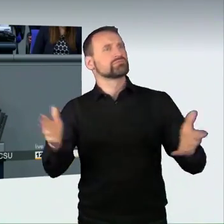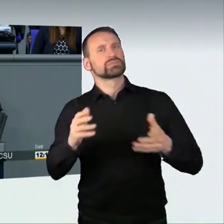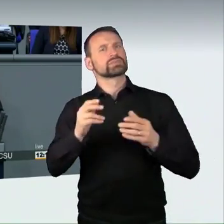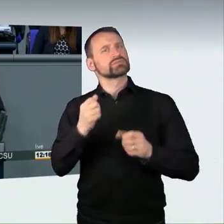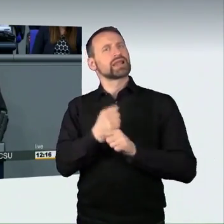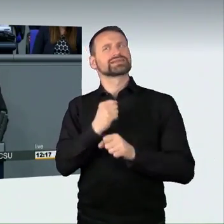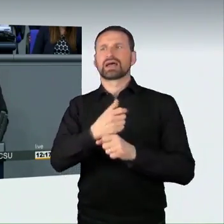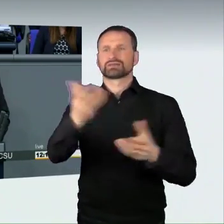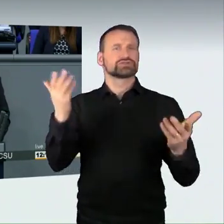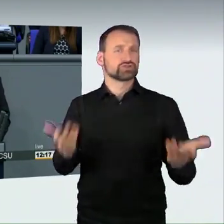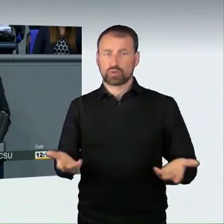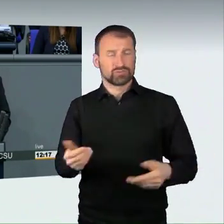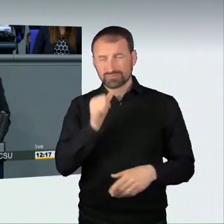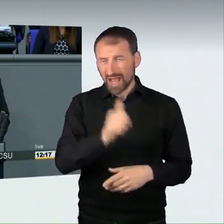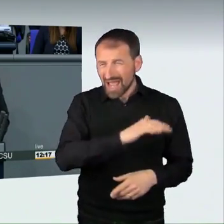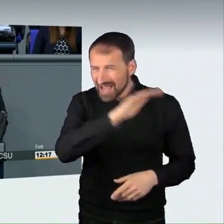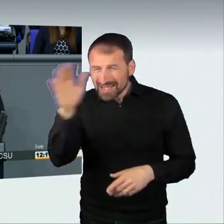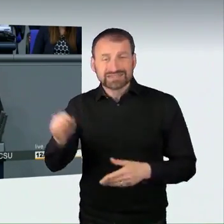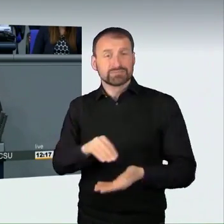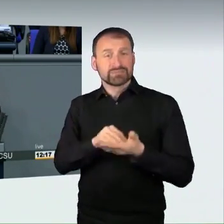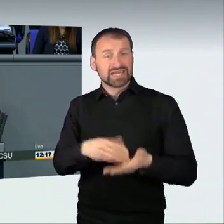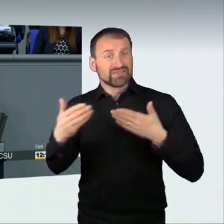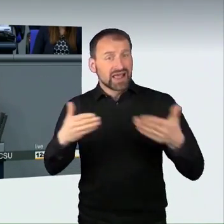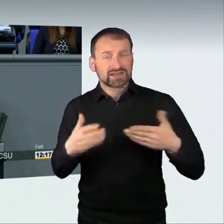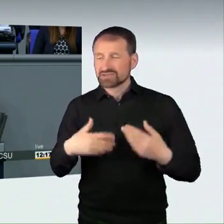der Mietverhältnisse funktioniert wunderbar. Da gibt es ein gutes Verhältnis